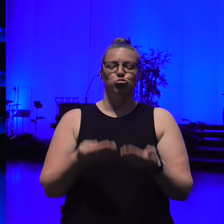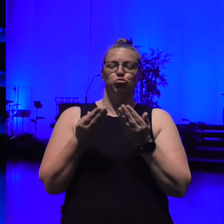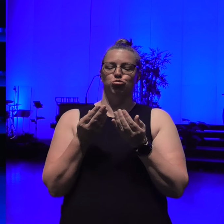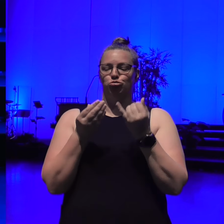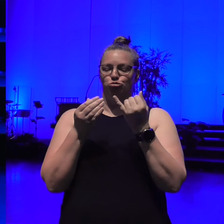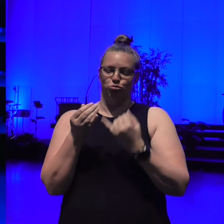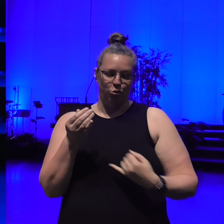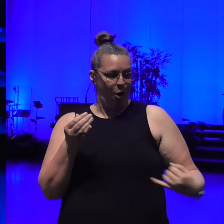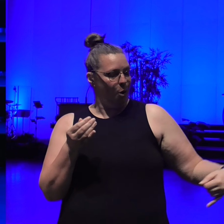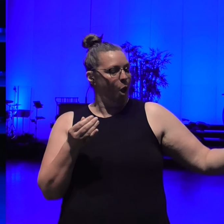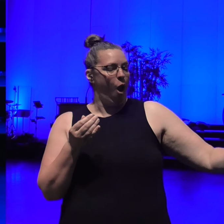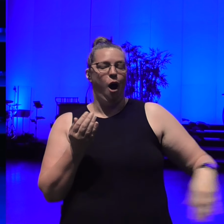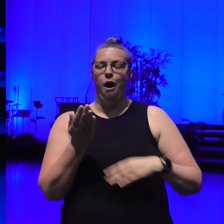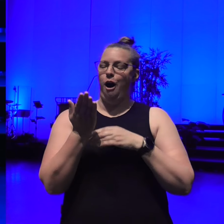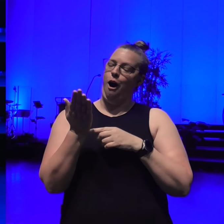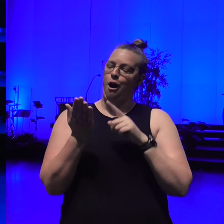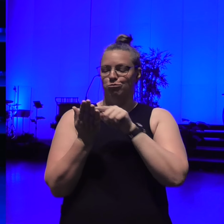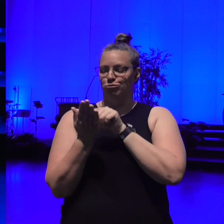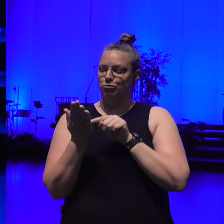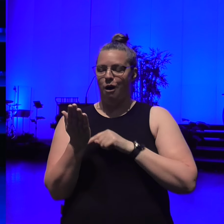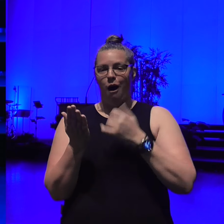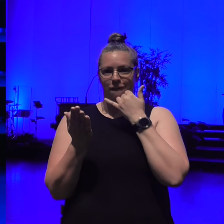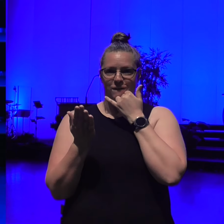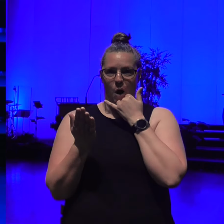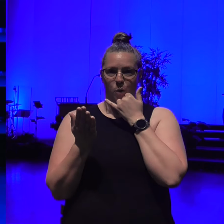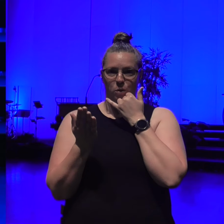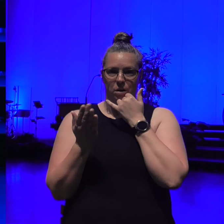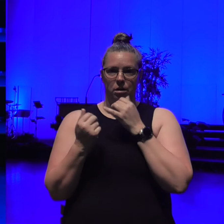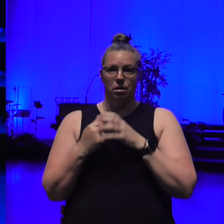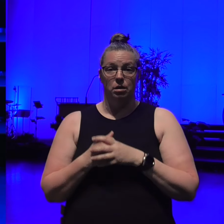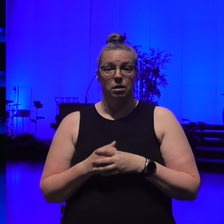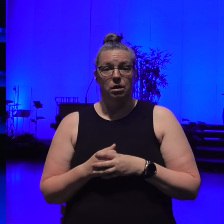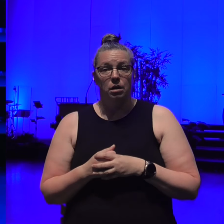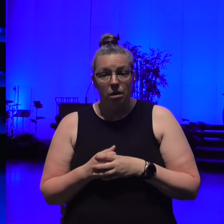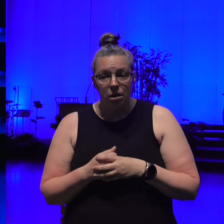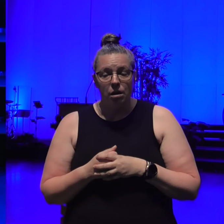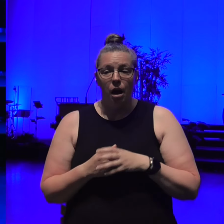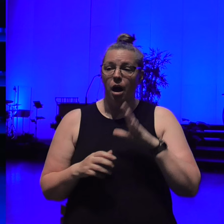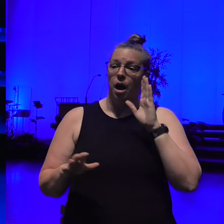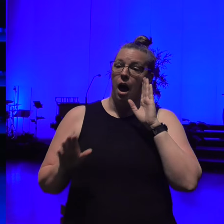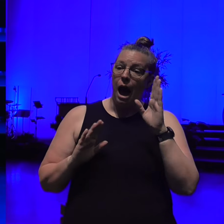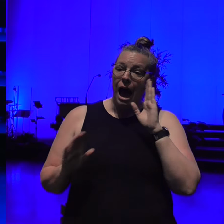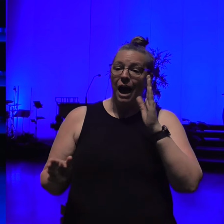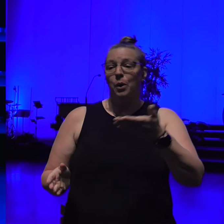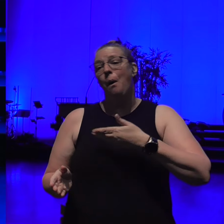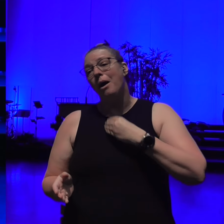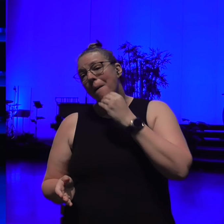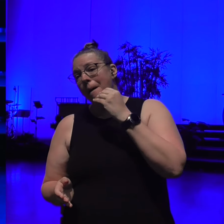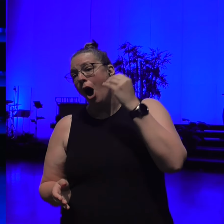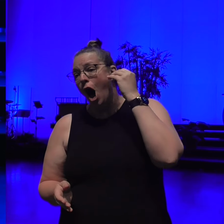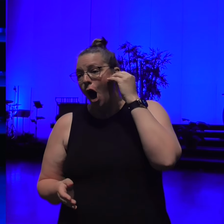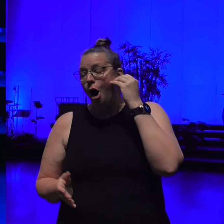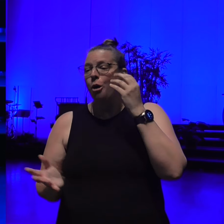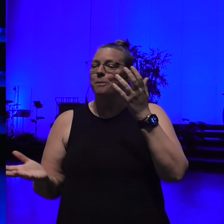la pared y su teléfono cargándose al lado Oh, hola Bienvenida a casa ¿Cómo está tu día? Bien